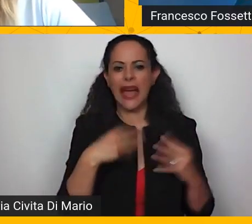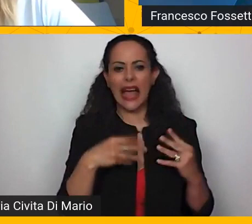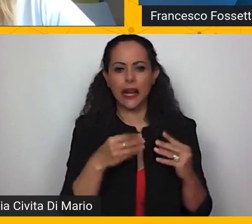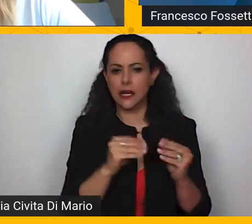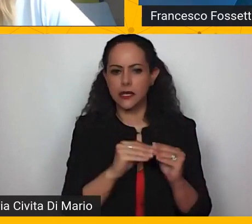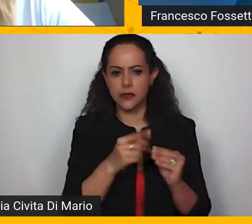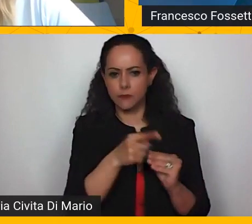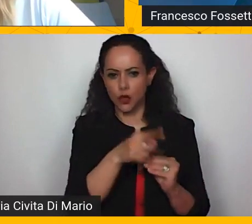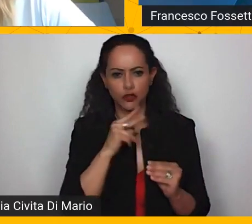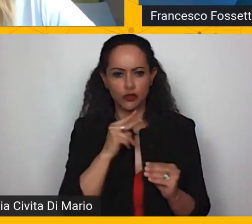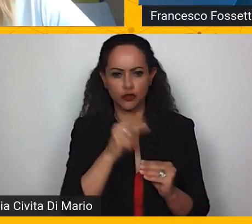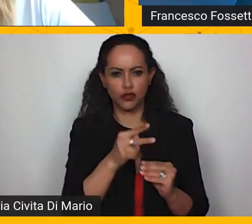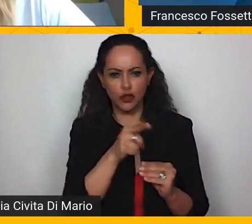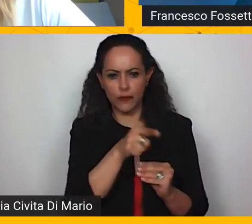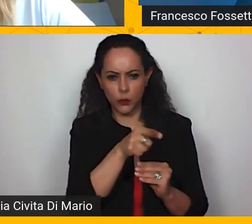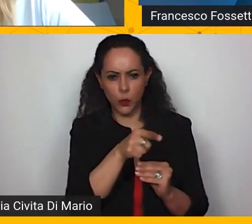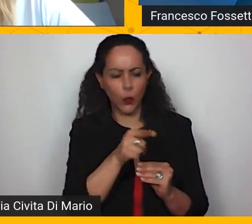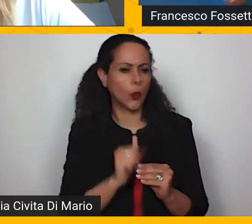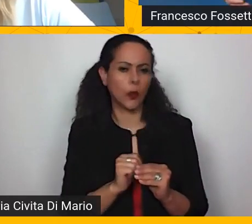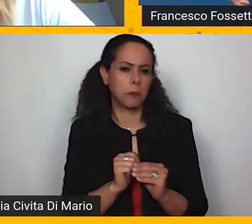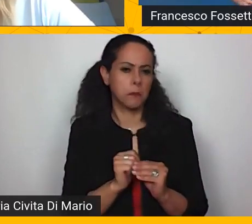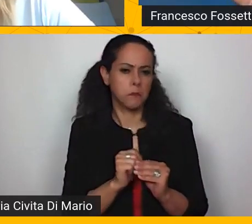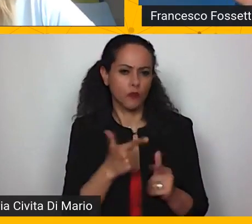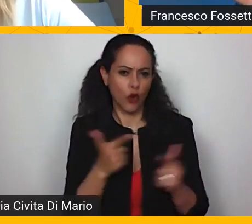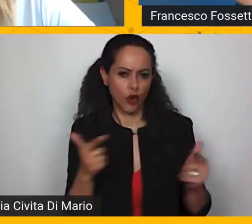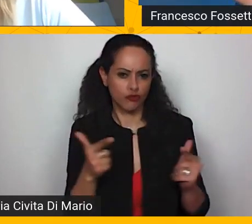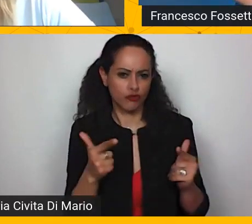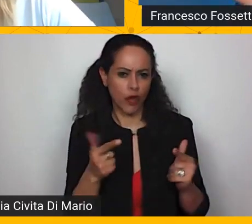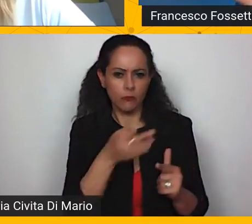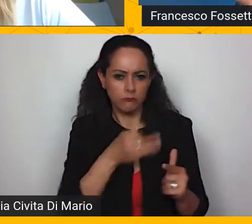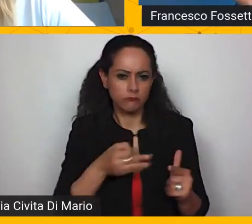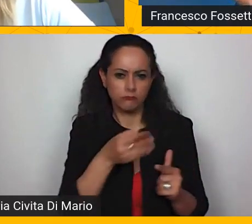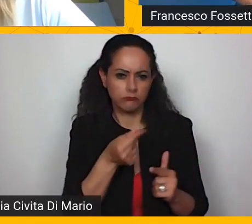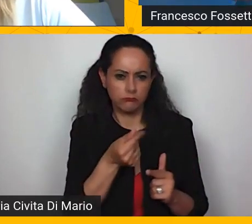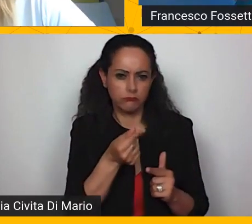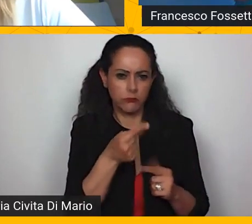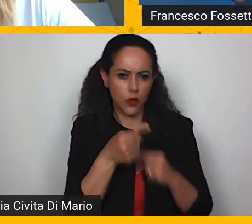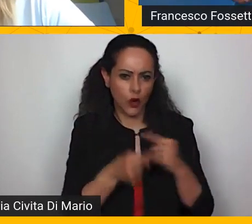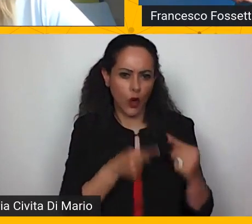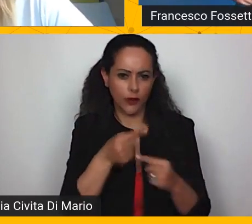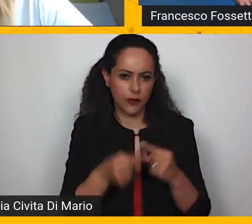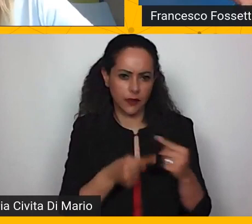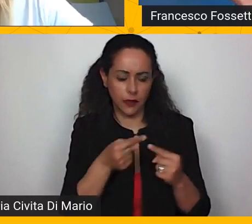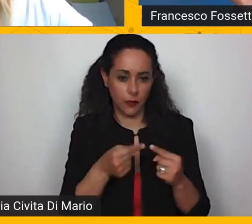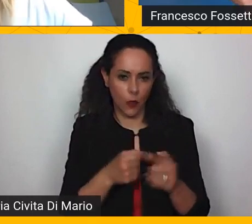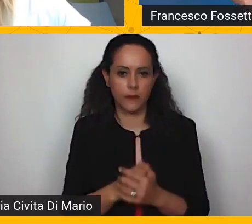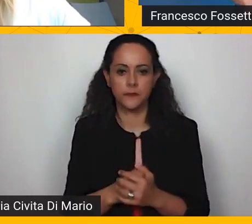meccanismi che tu giustamente citavi di monetizzazione